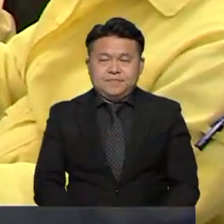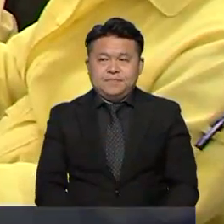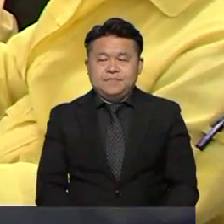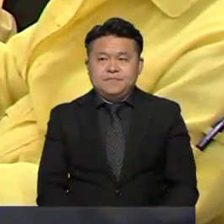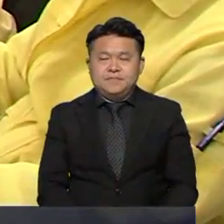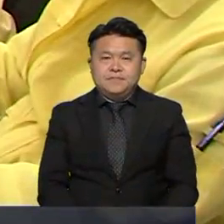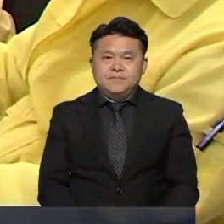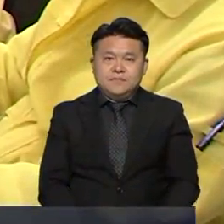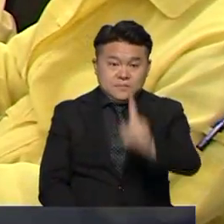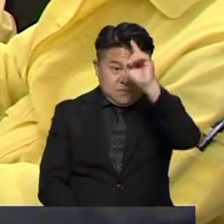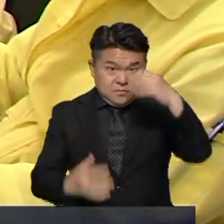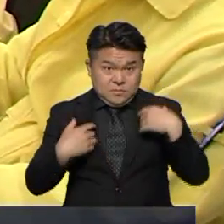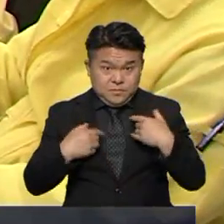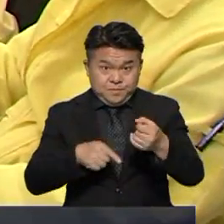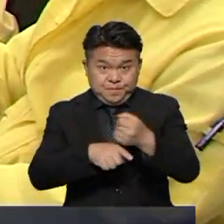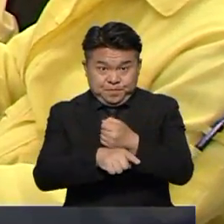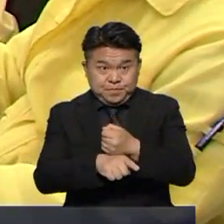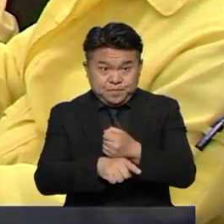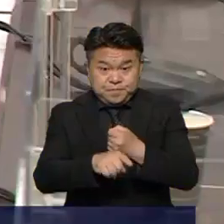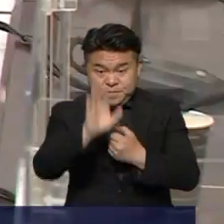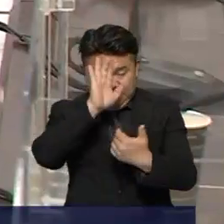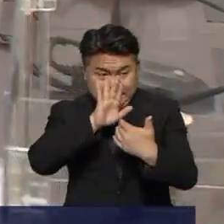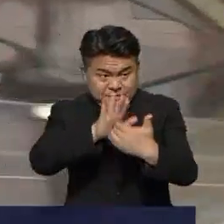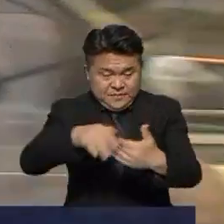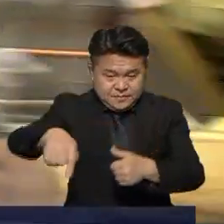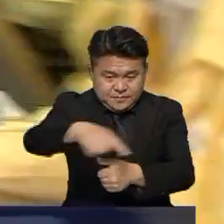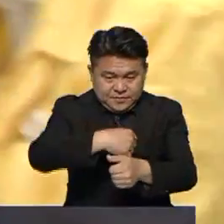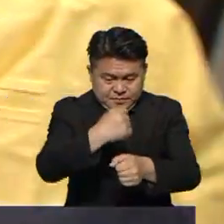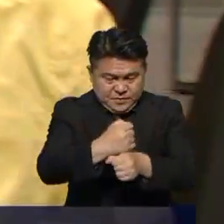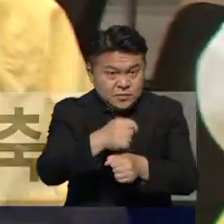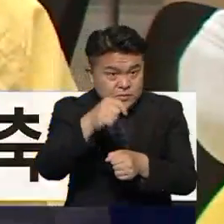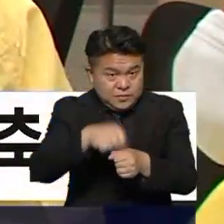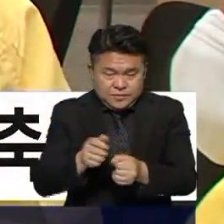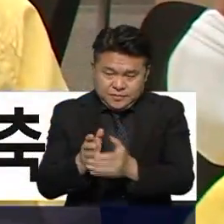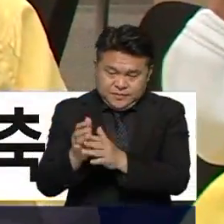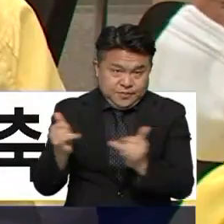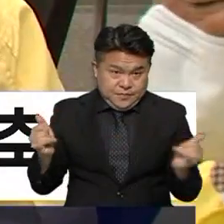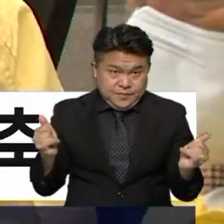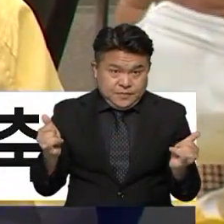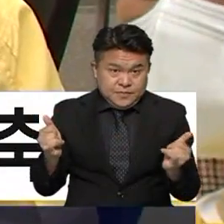(기자) 정부는 또 과학방역체계 구축을 위해 전문가 중심의 독립위원회를